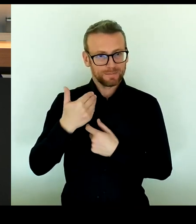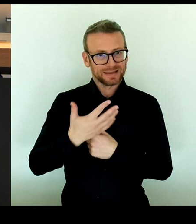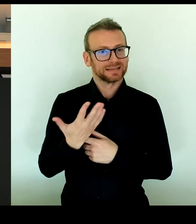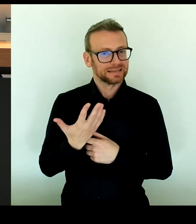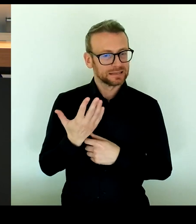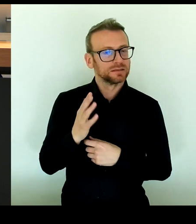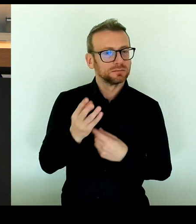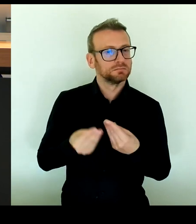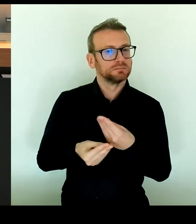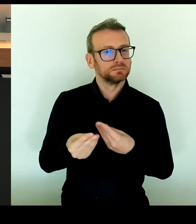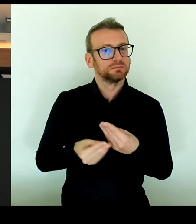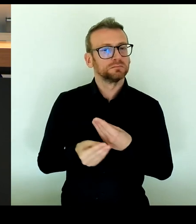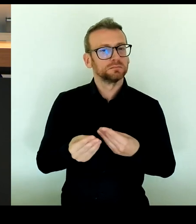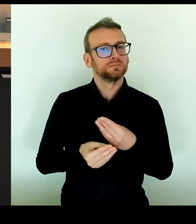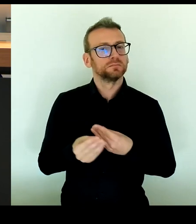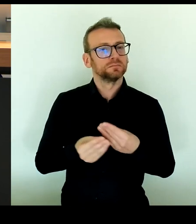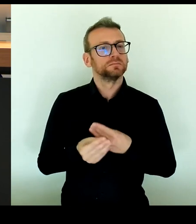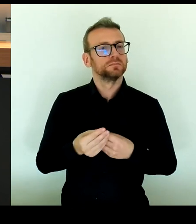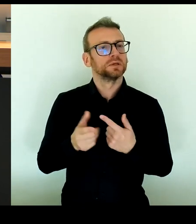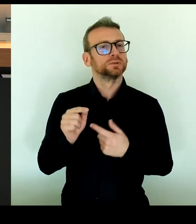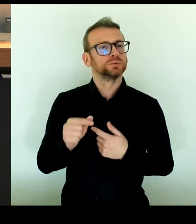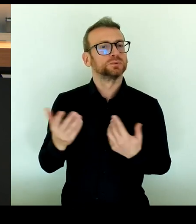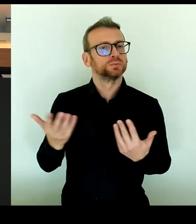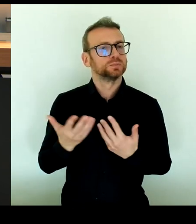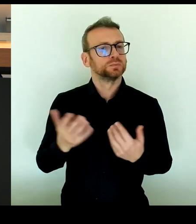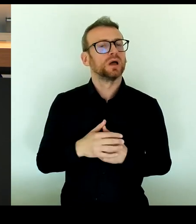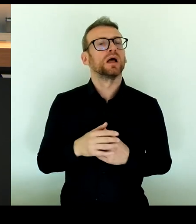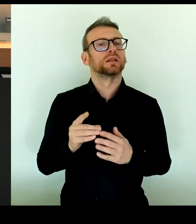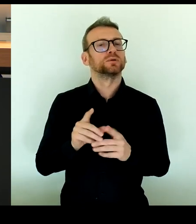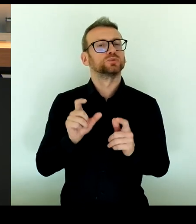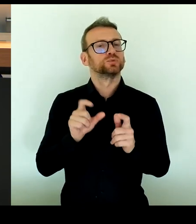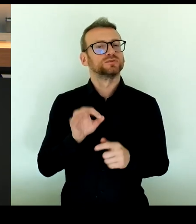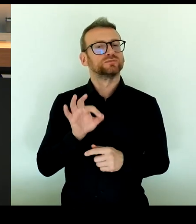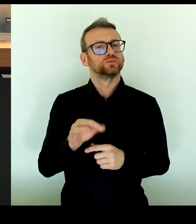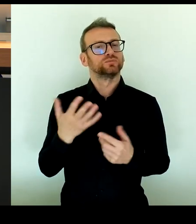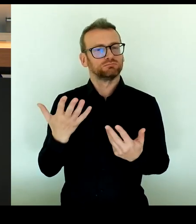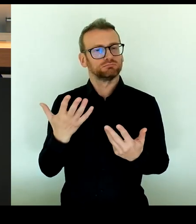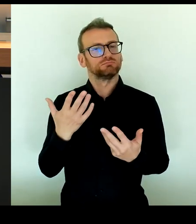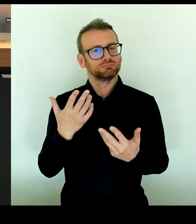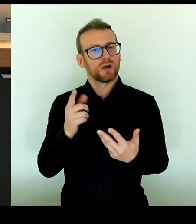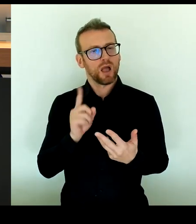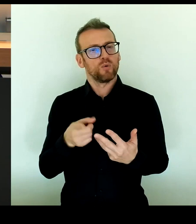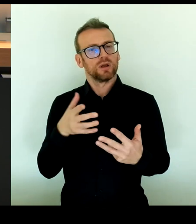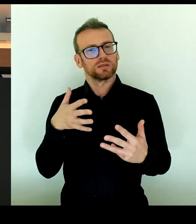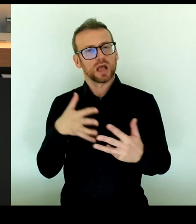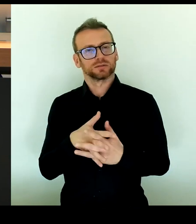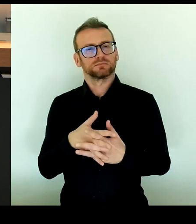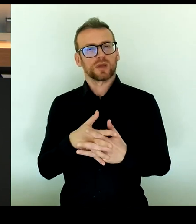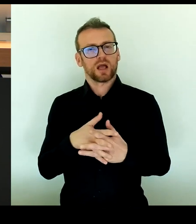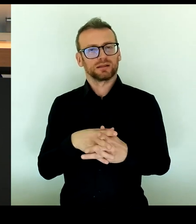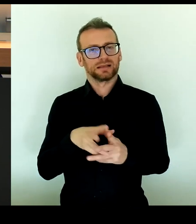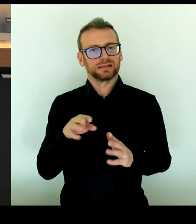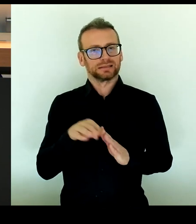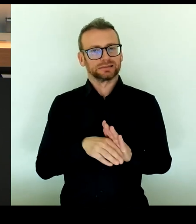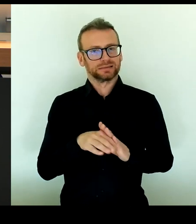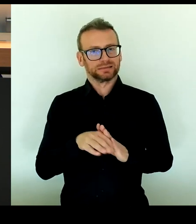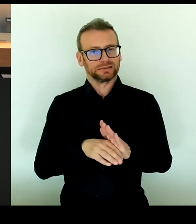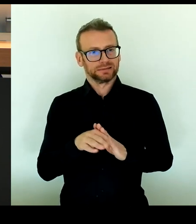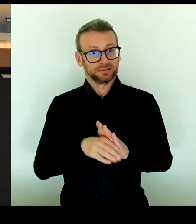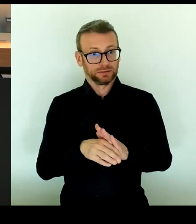gemacht wurde, ist das sicherlich nicht, was Zukunft hat. Gestatten Sie mir noch einige Worte für den Ausblick, was haben